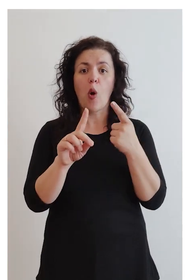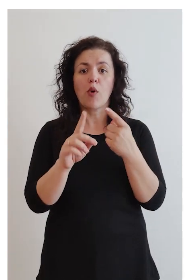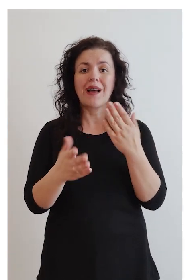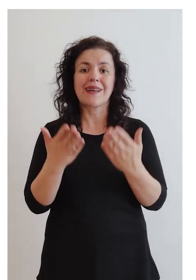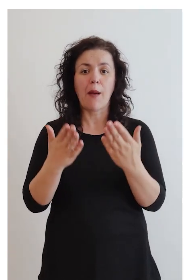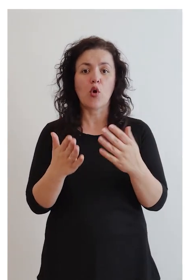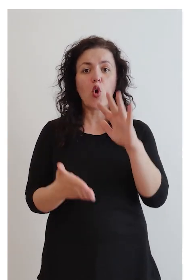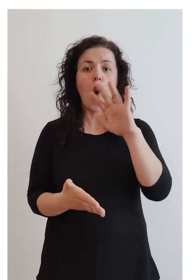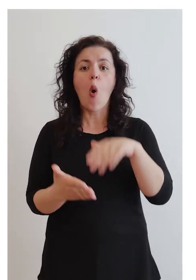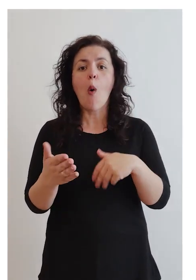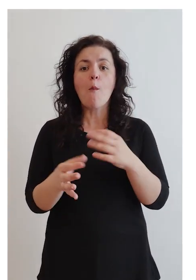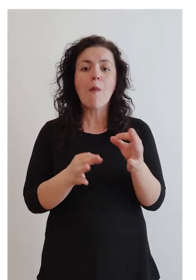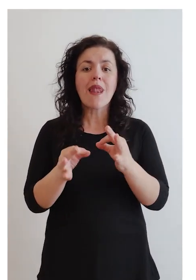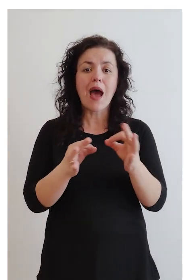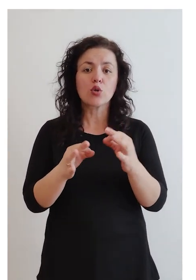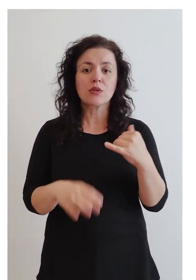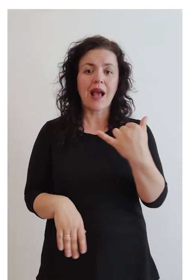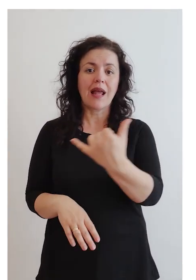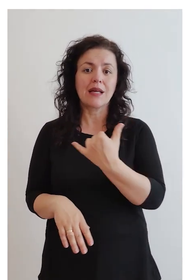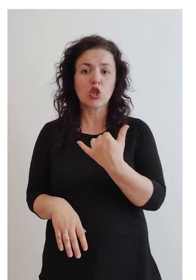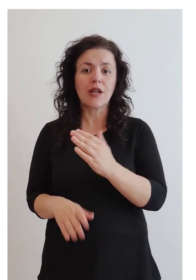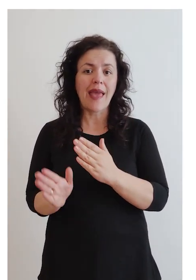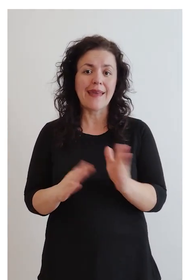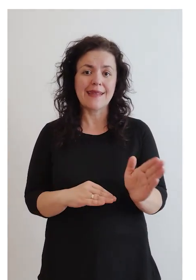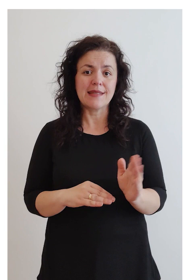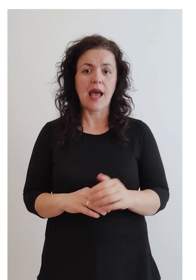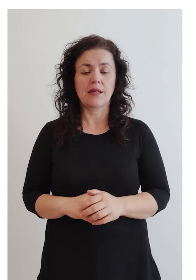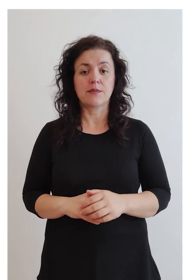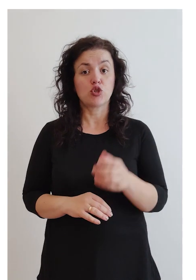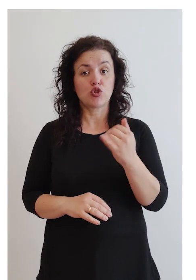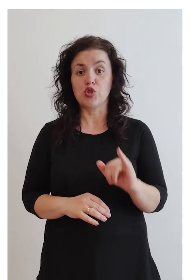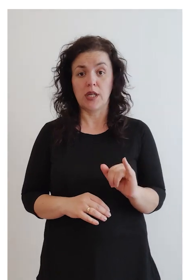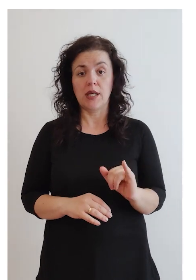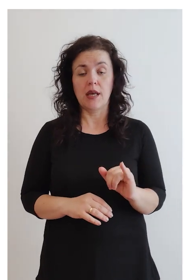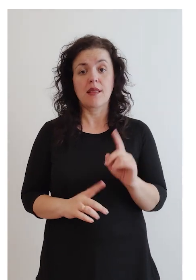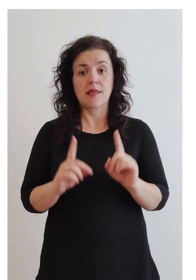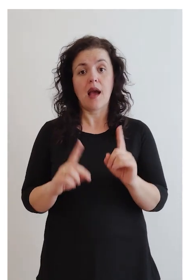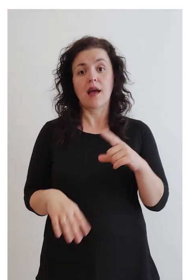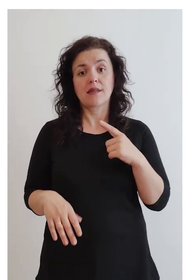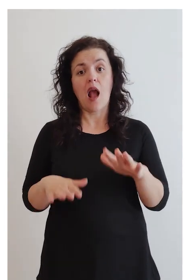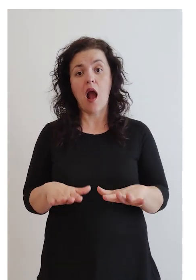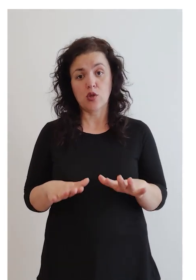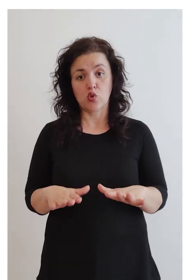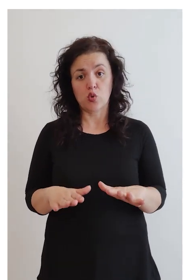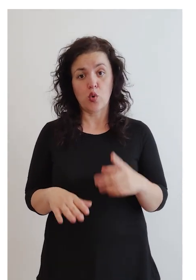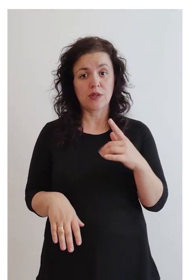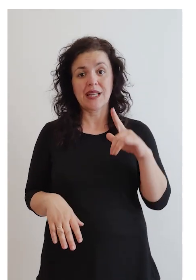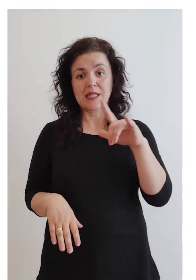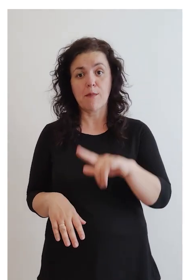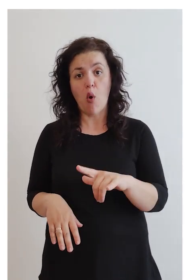dacă este cazul, un zbor înapoi la punctul lor de plecare inițial cât mai curând posibil.